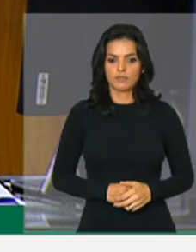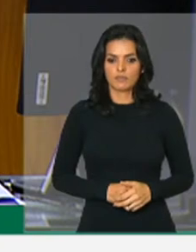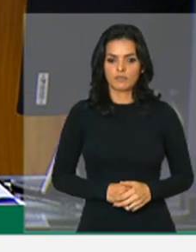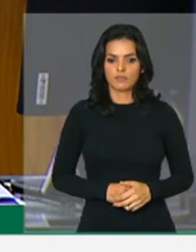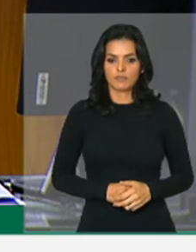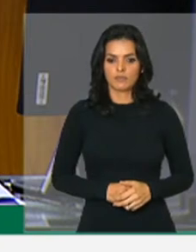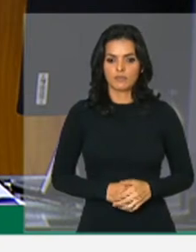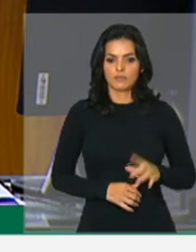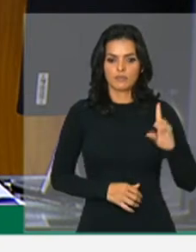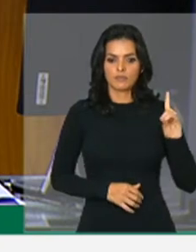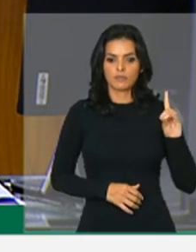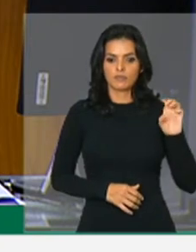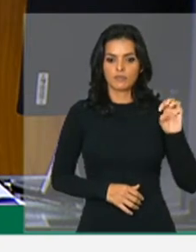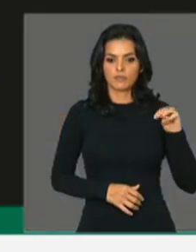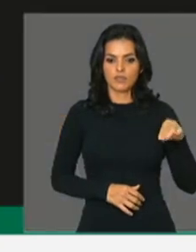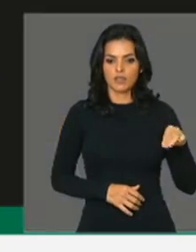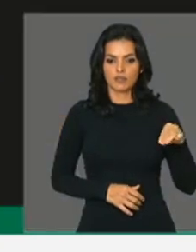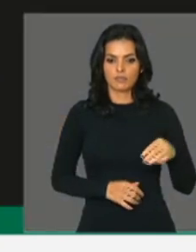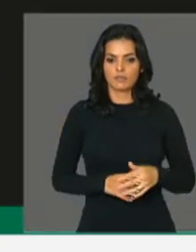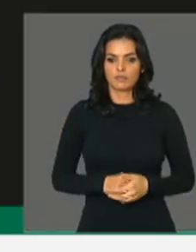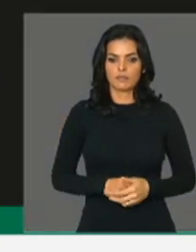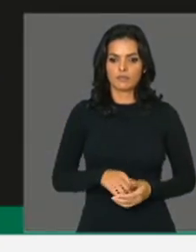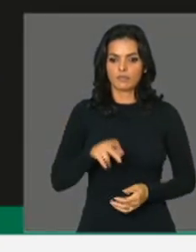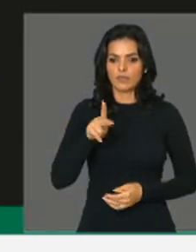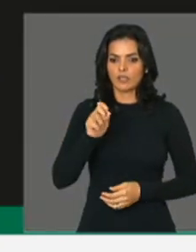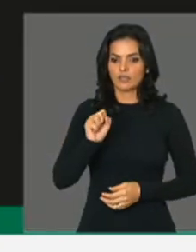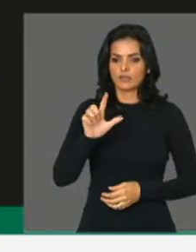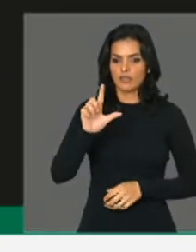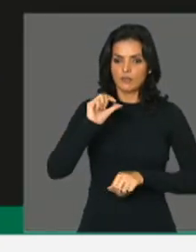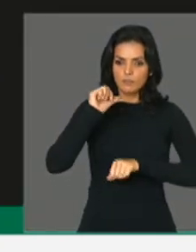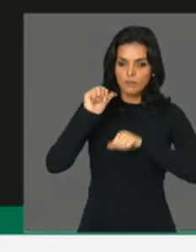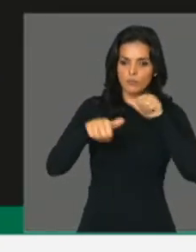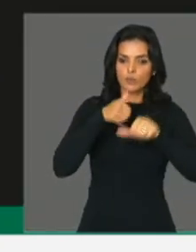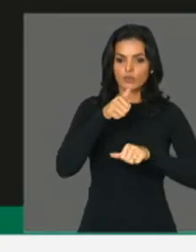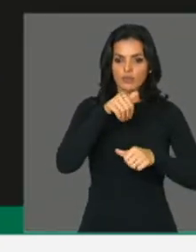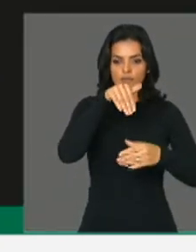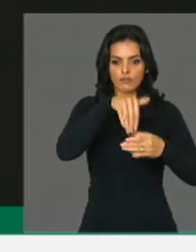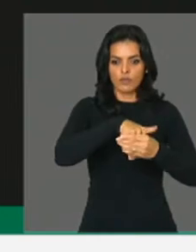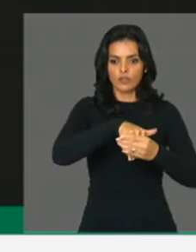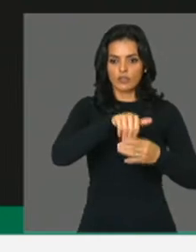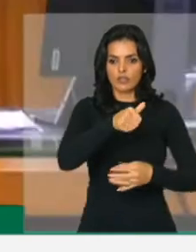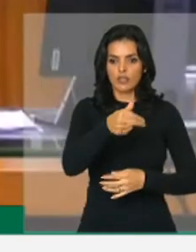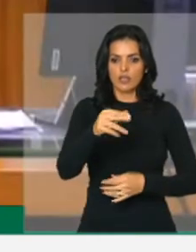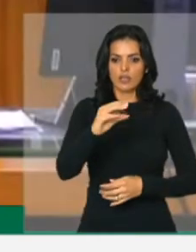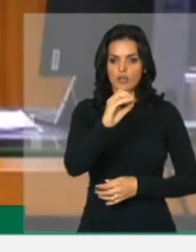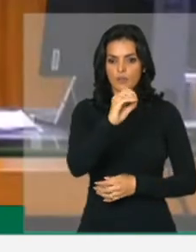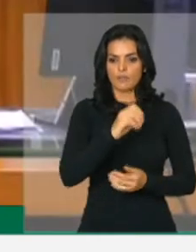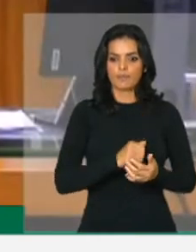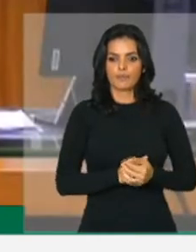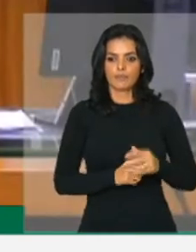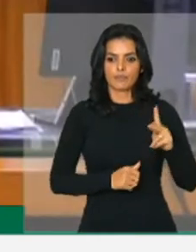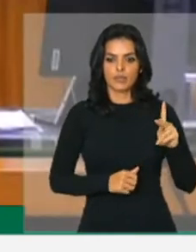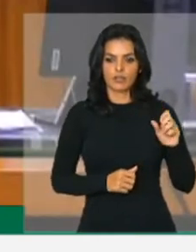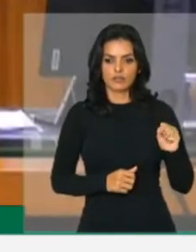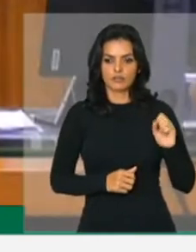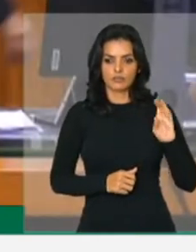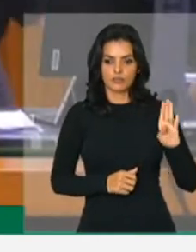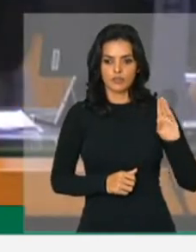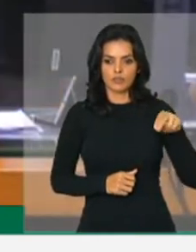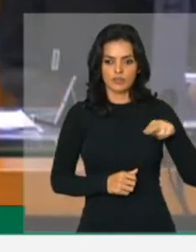VAI VOTAR NÃO? CONTRA O DESTAQUE DO PRÓPRIO PSL? -- [DEPUTADO]: SIM, NÃO AO TEXTO, SENHOR PRESIDENTE. -- [PRESIDENTE]: NÃO AO